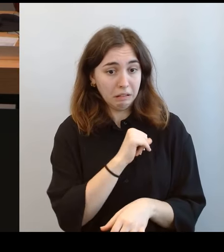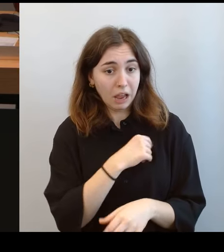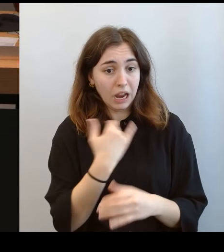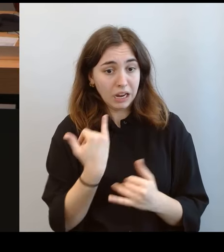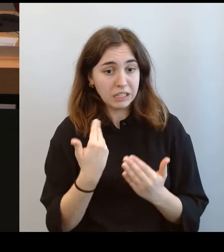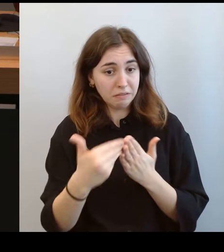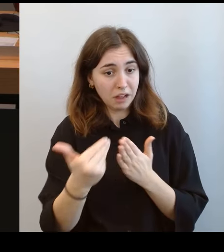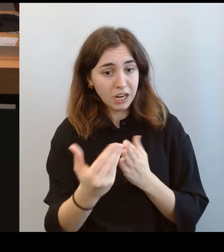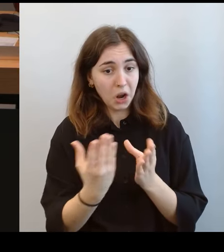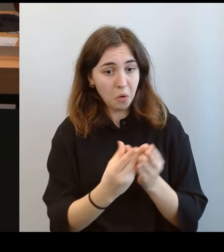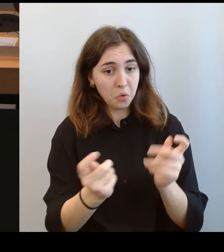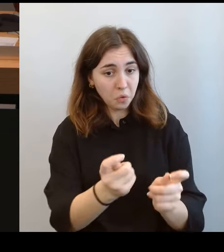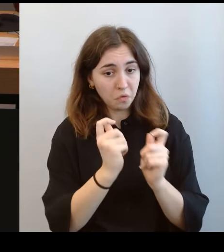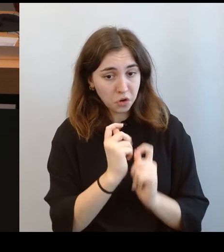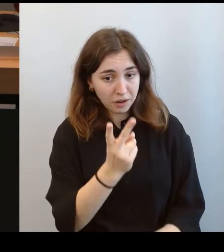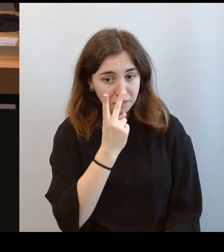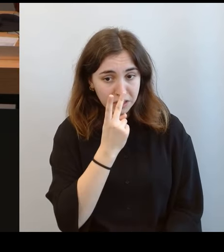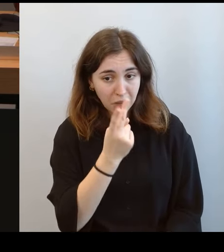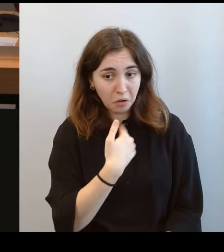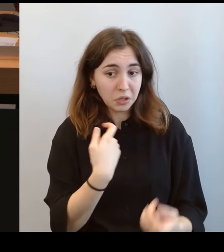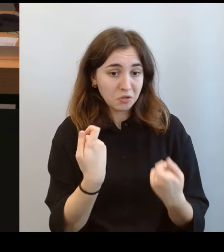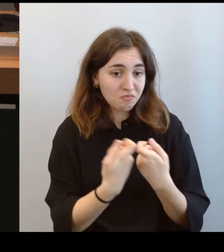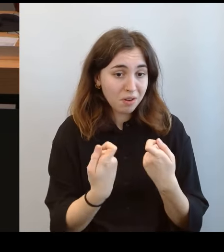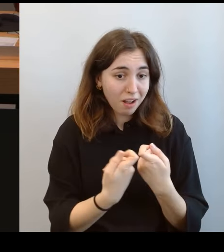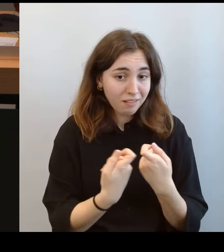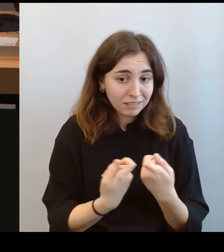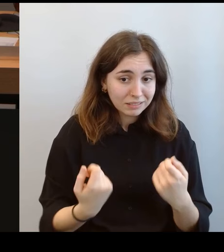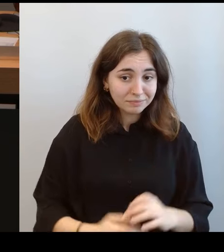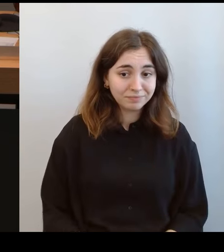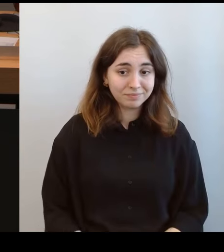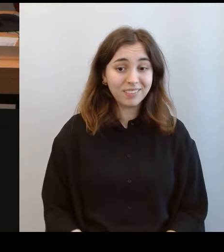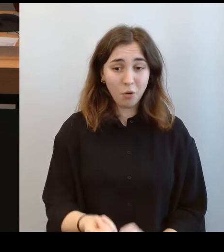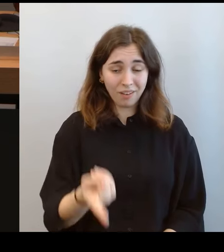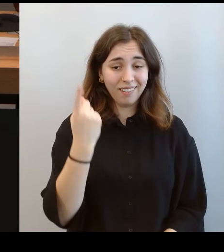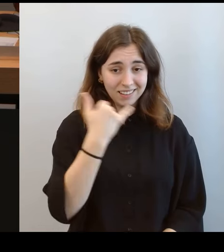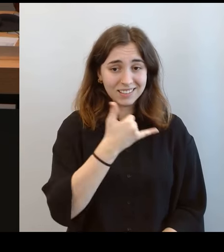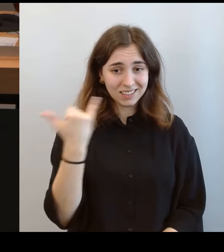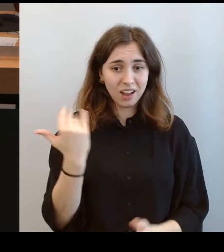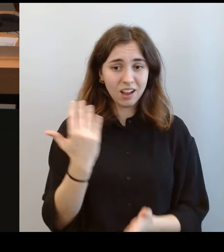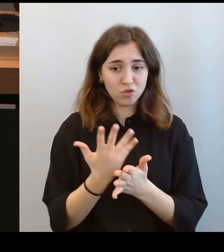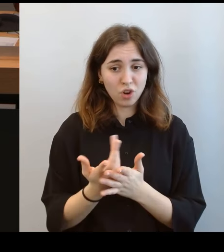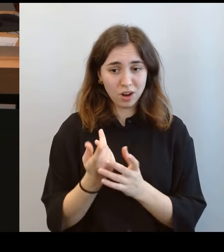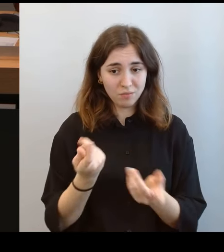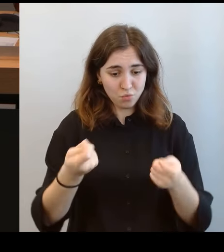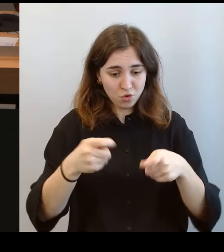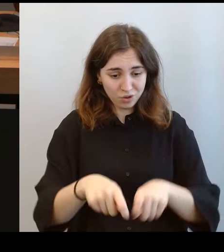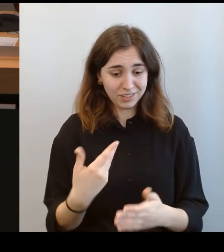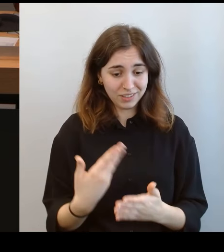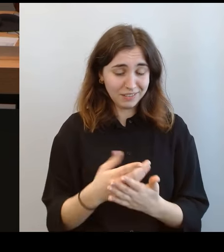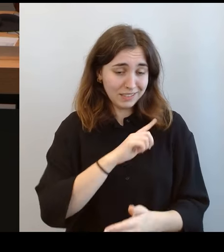im letzten Jahr noch im Senat beschlossenen Vorlage gespannt. Denn aktuell ist die Gesundheitsausschuss